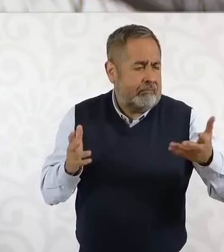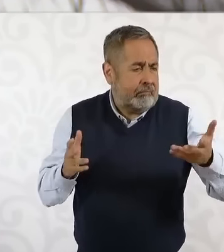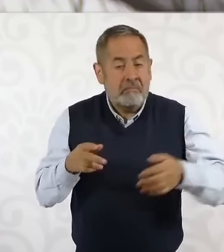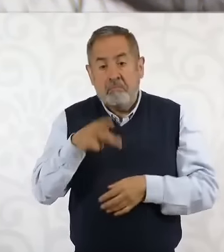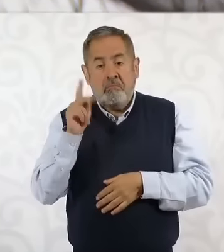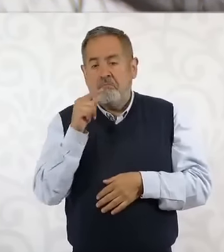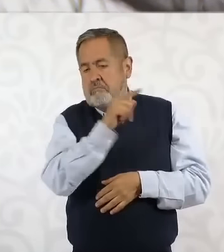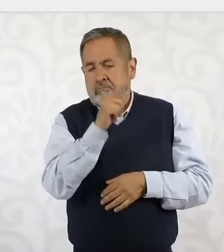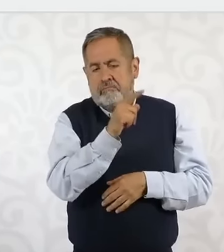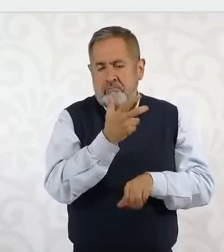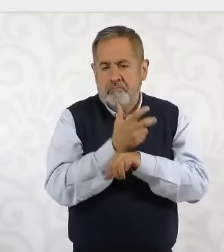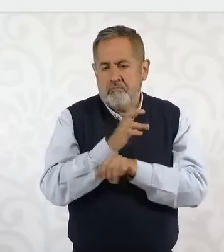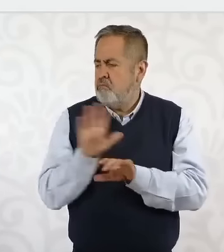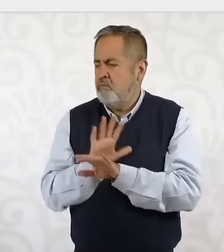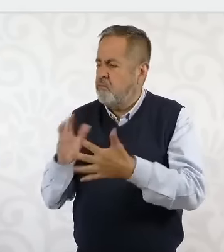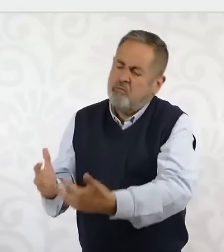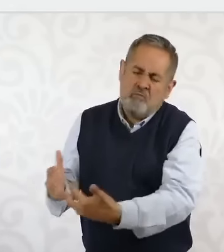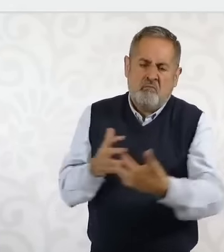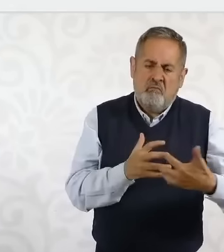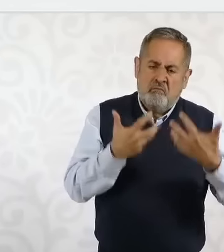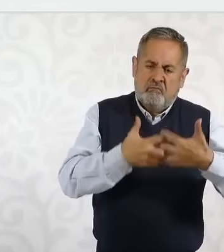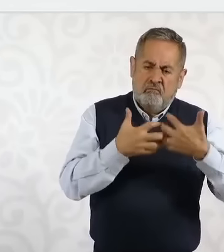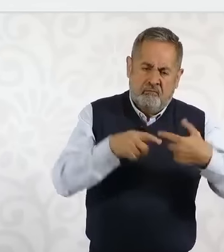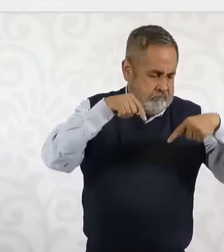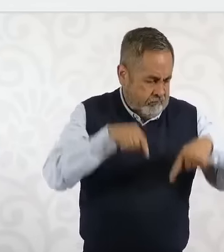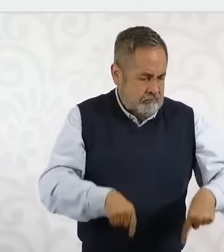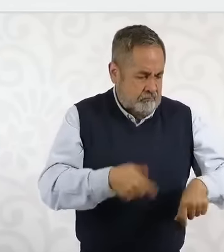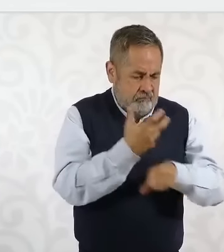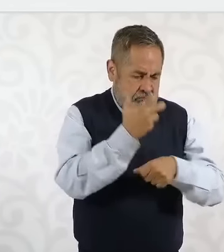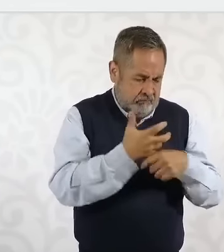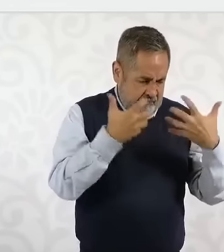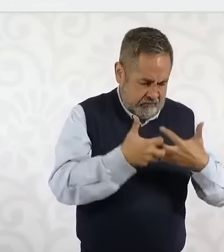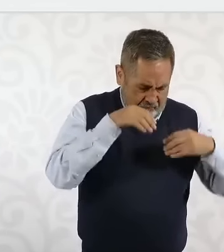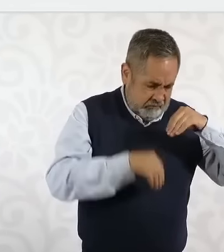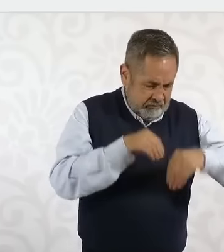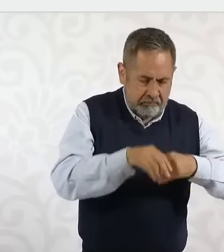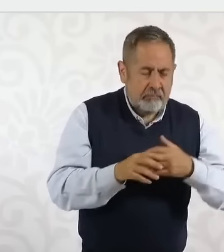quieren llevarse la mayor parte de la producción a Estados Unidos. más allá de si estamos de acuerdo